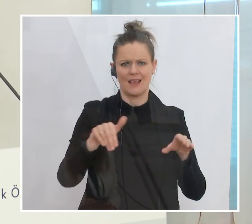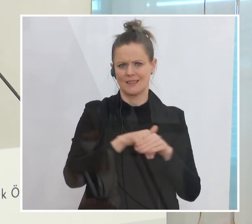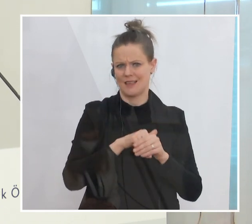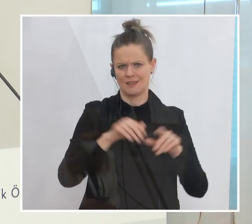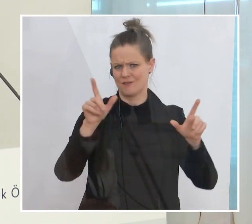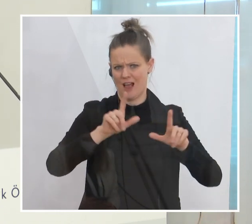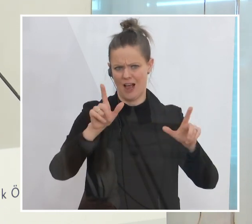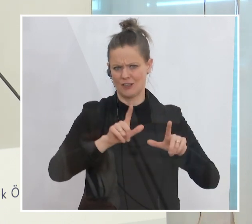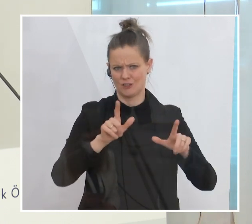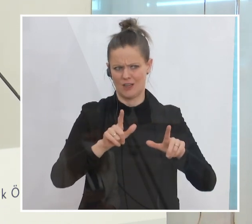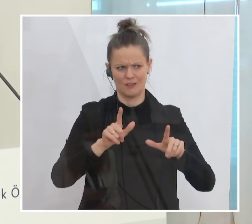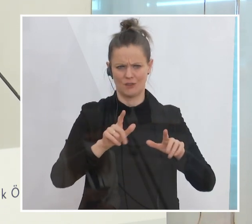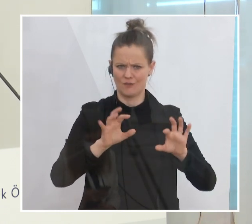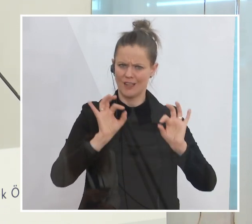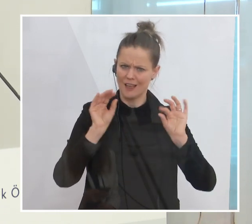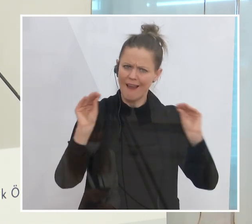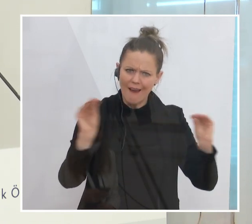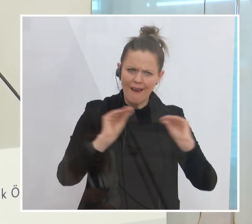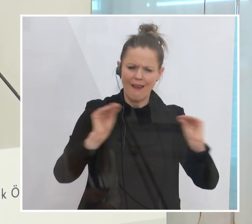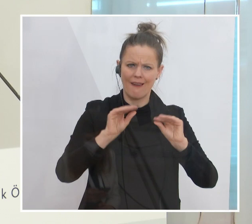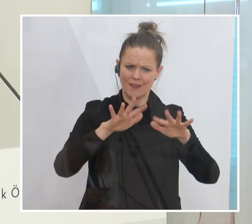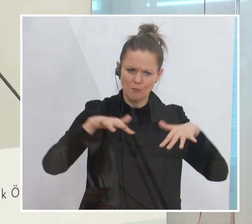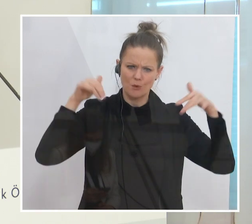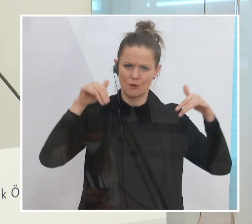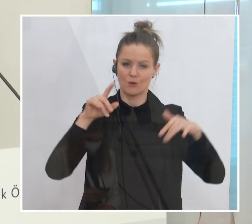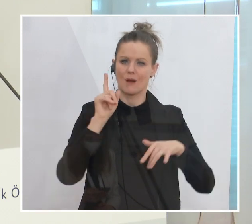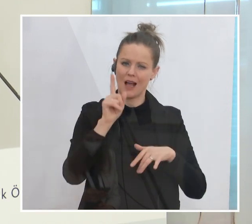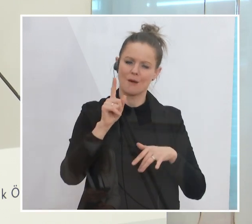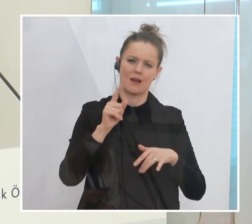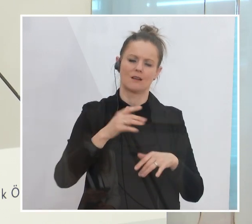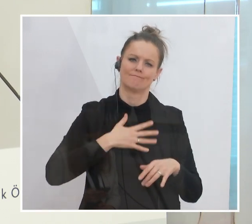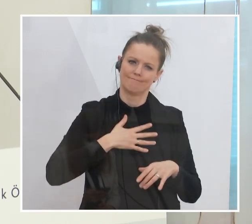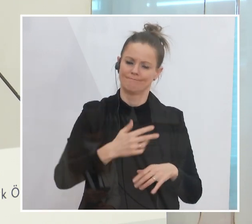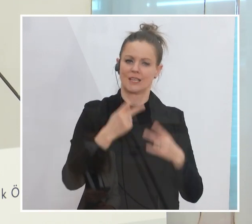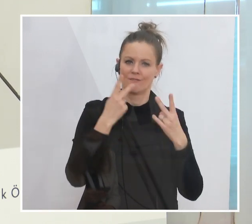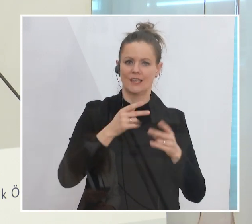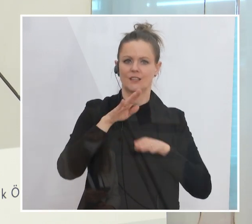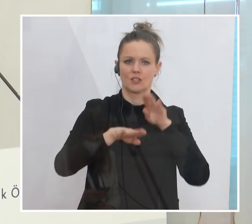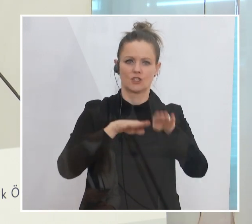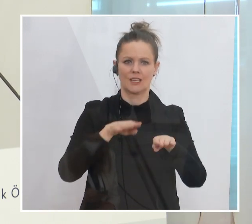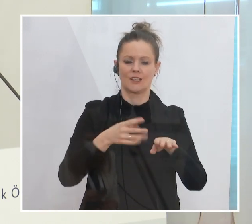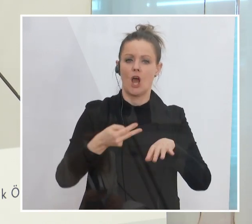vor einem Livepublikum, aber trotzdem ein wichtiger Schritt, um Auftritte zu ermöglichen.